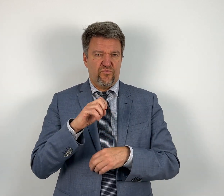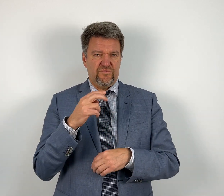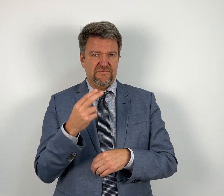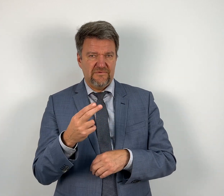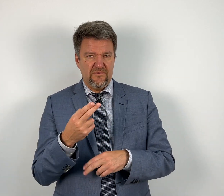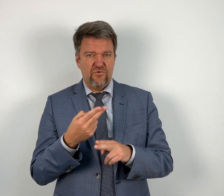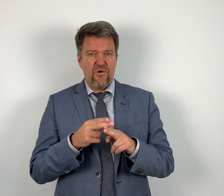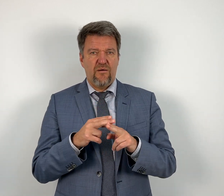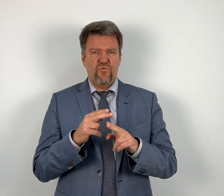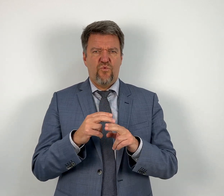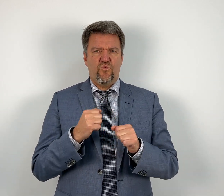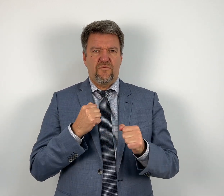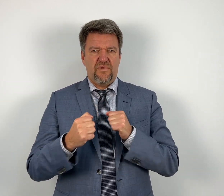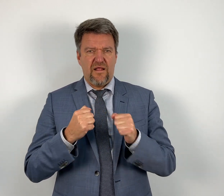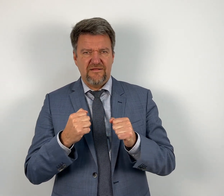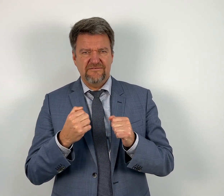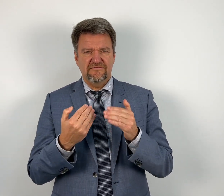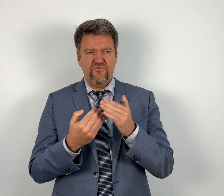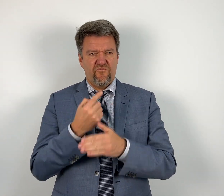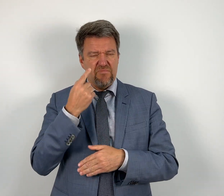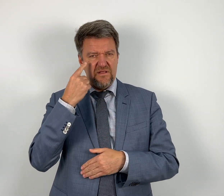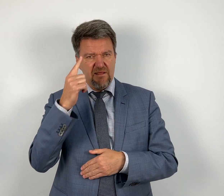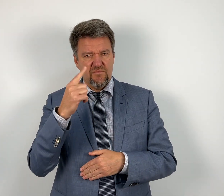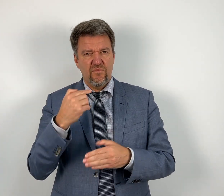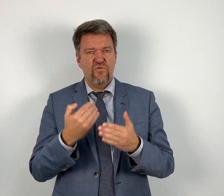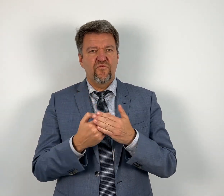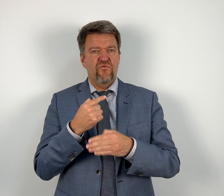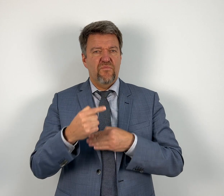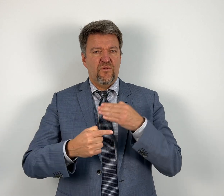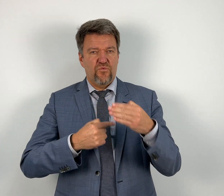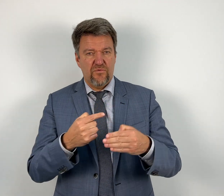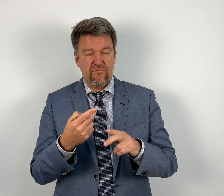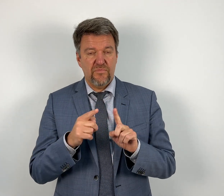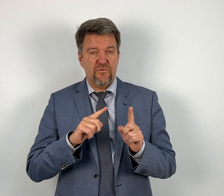по укреплению новых идей, новых методов,